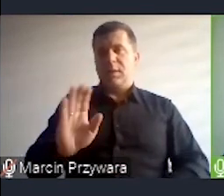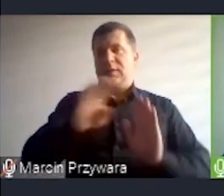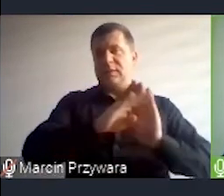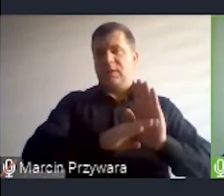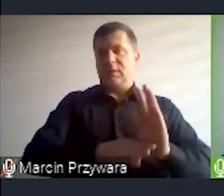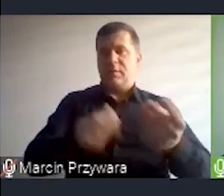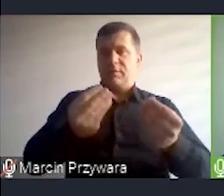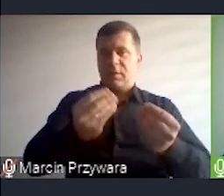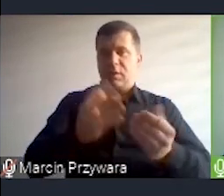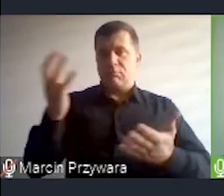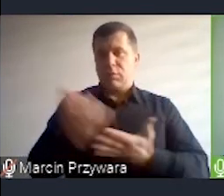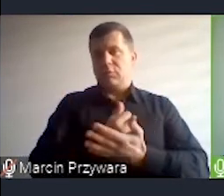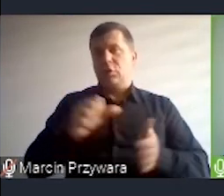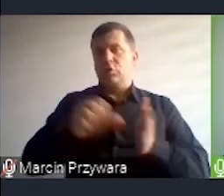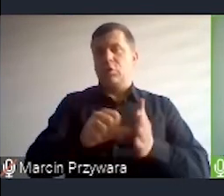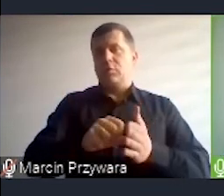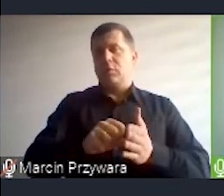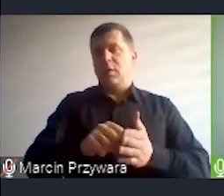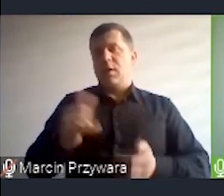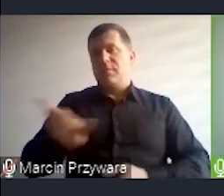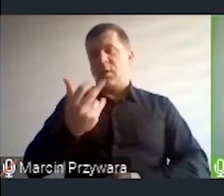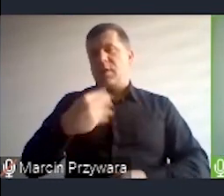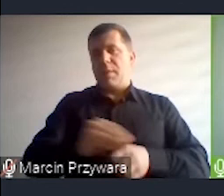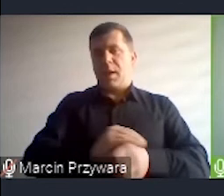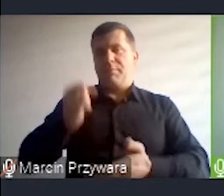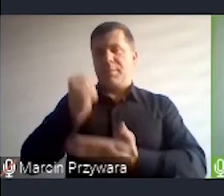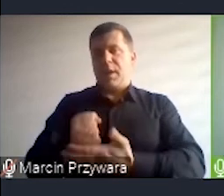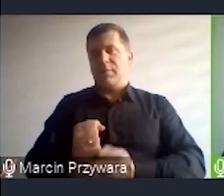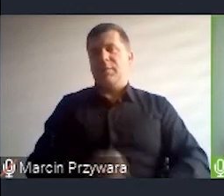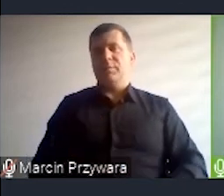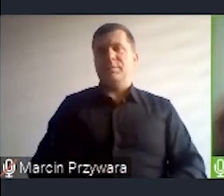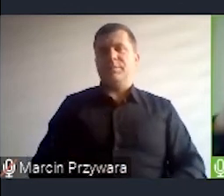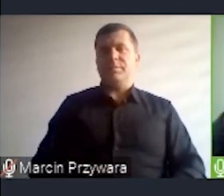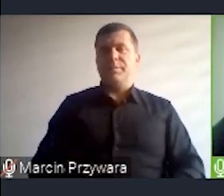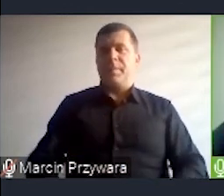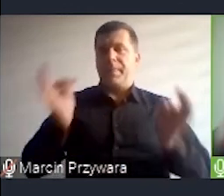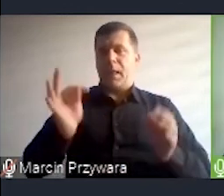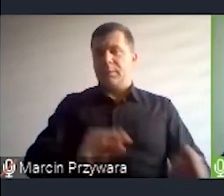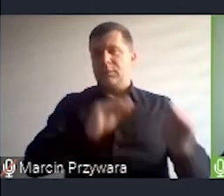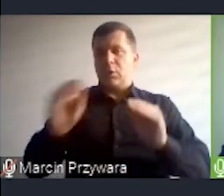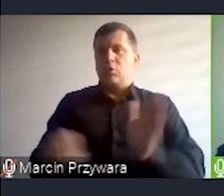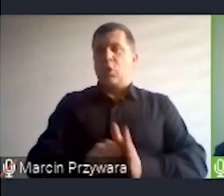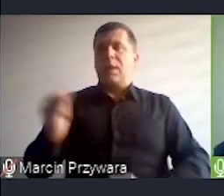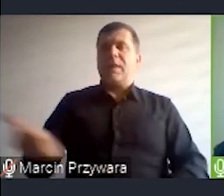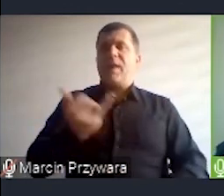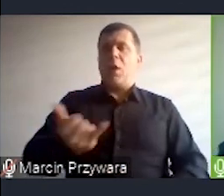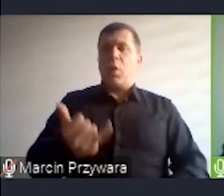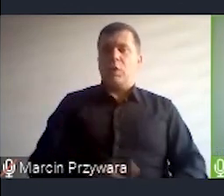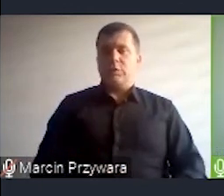i pozyskiwania środków trwałych i wartości niematerialnych i trwałym. Natomiast teraz przenosimy się do trwałości.